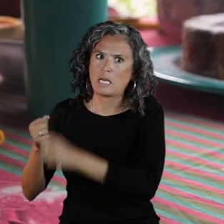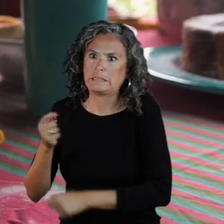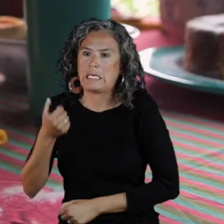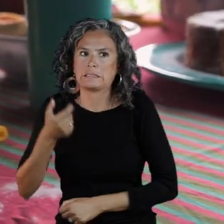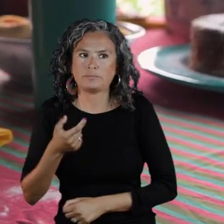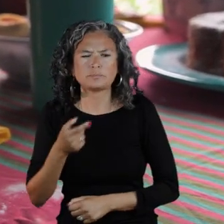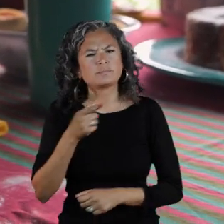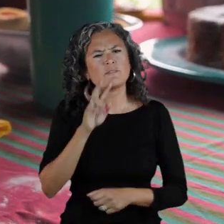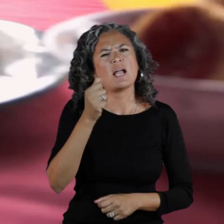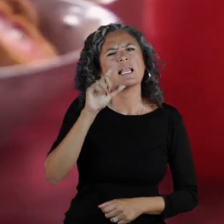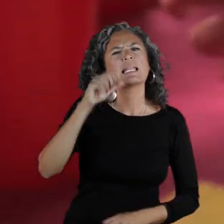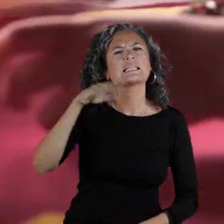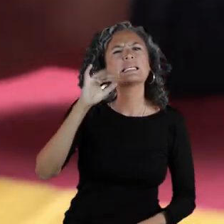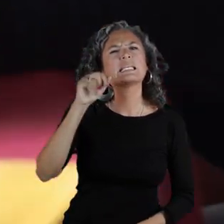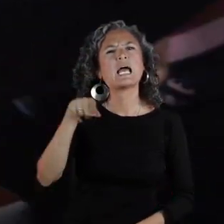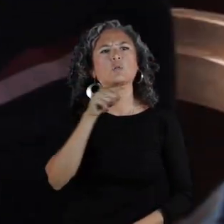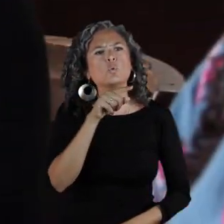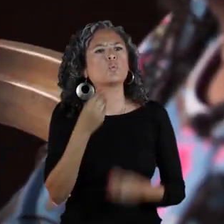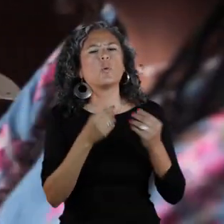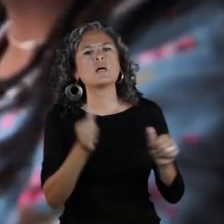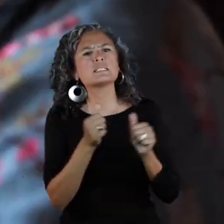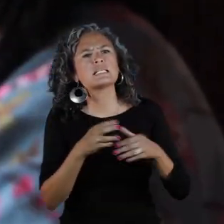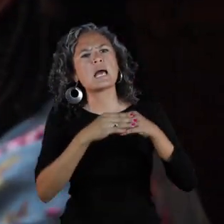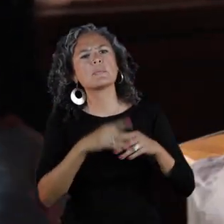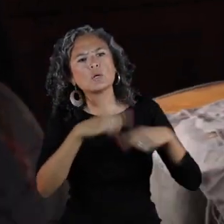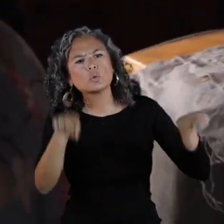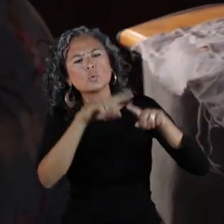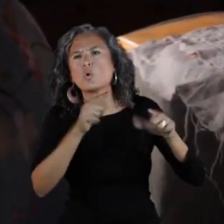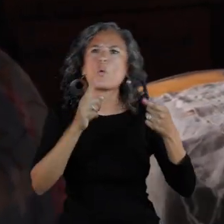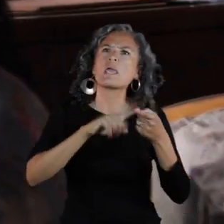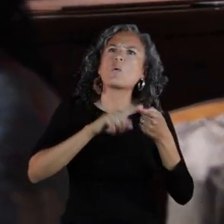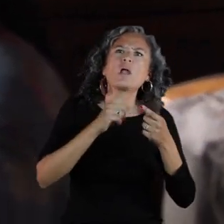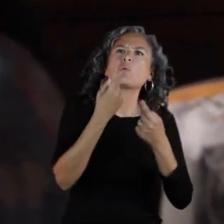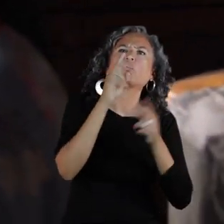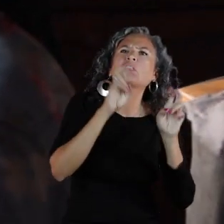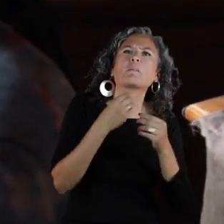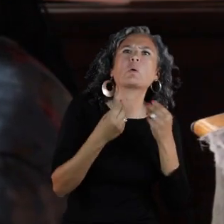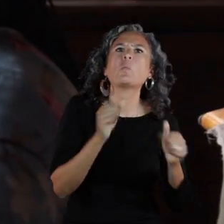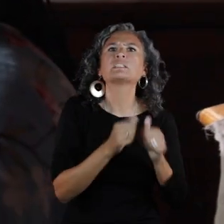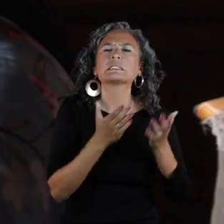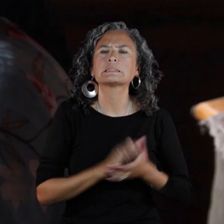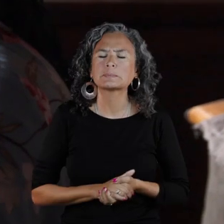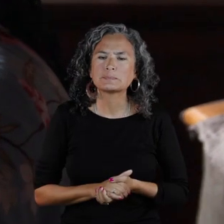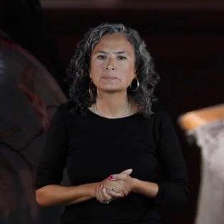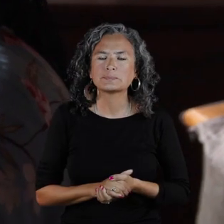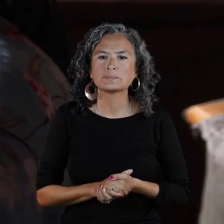Y vos Valentina ¿Como haces con tus amigos cuando no están de acuerdo con un tema?